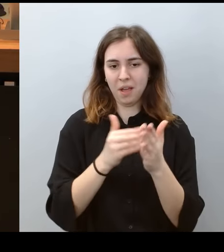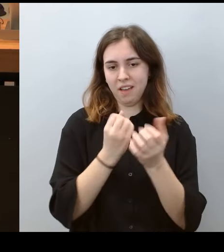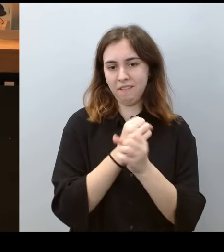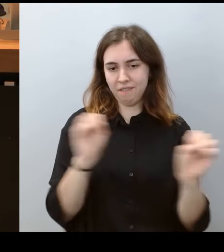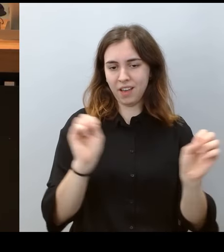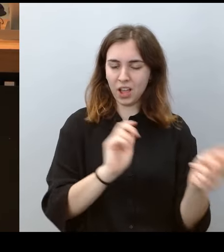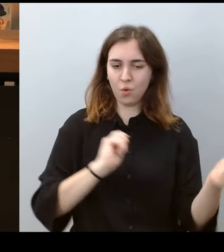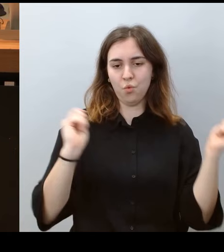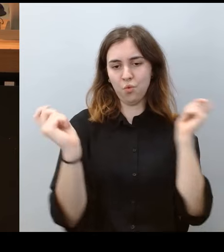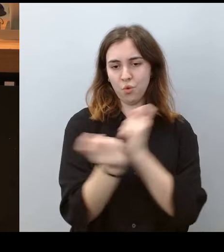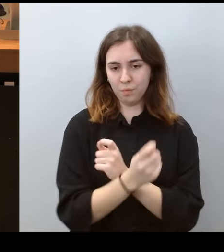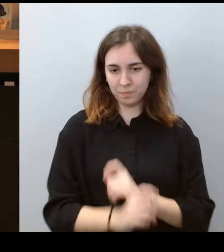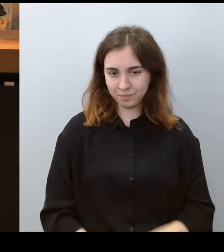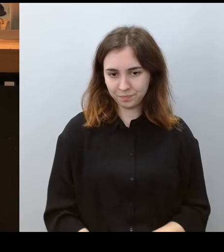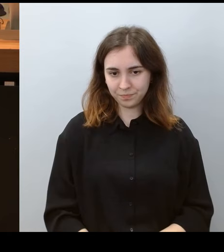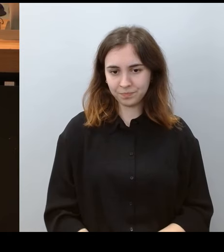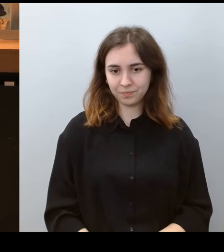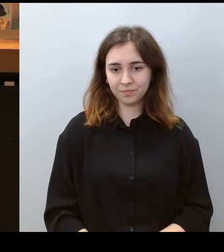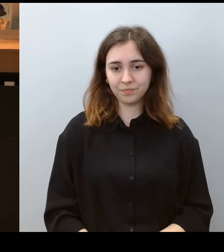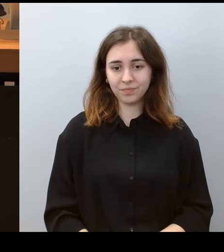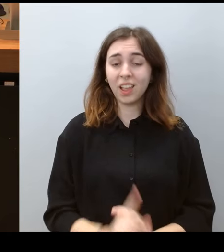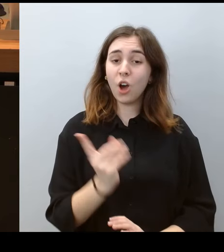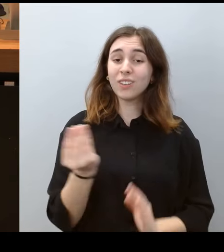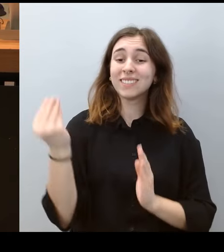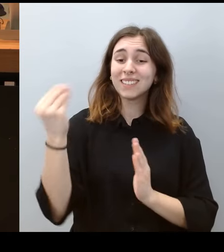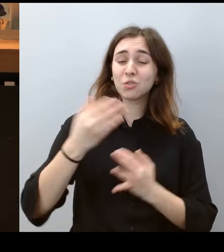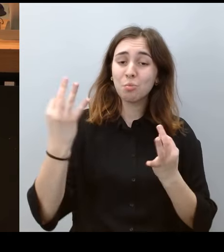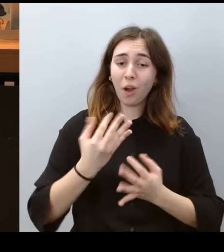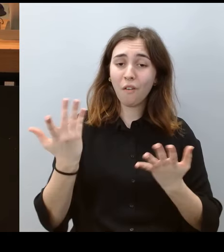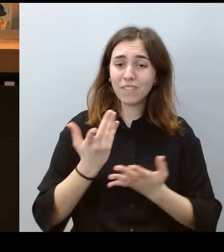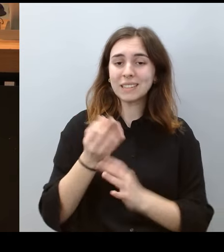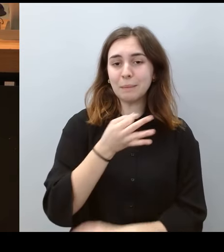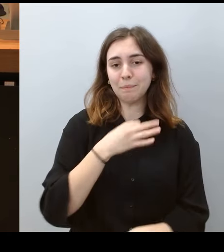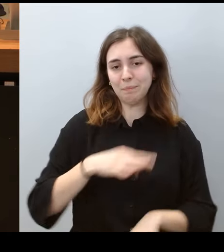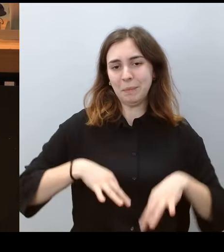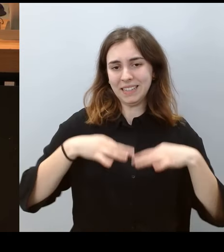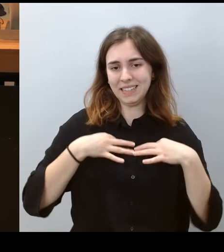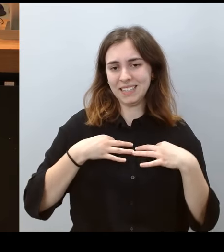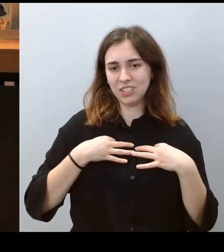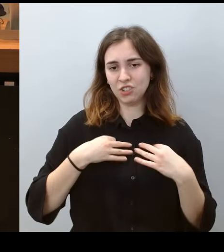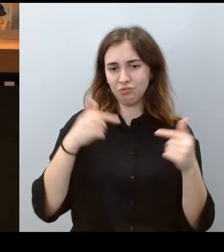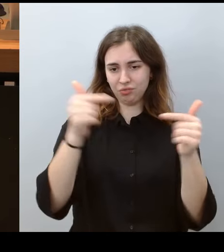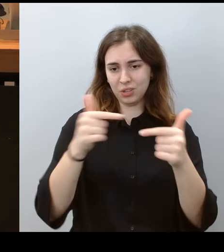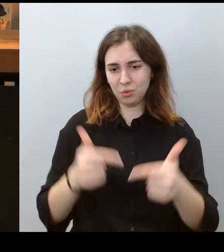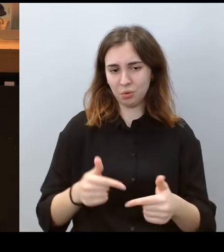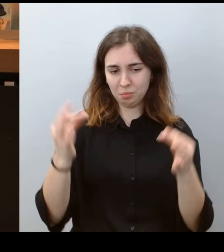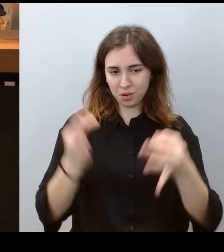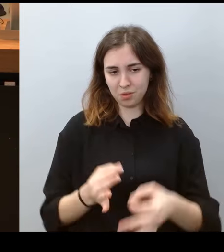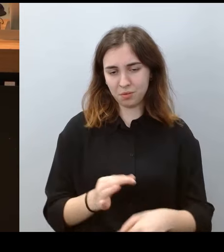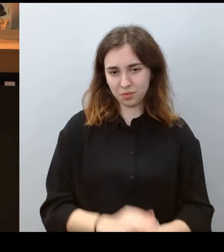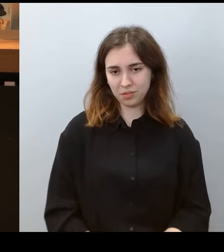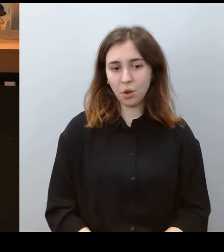und eine medizinische Grund versorgung ermöglichen oder zumindest vermitteln können.